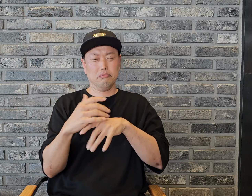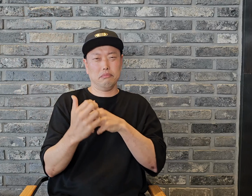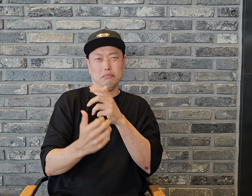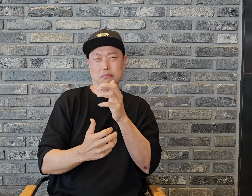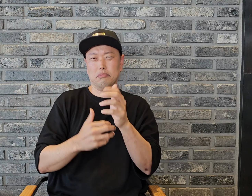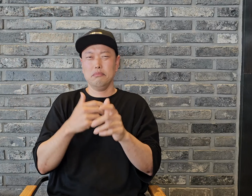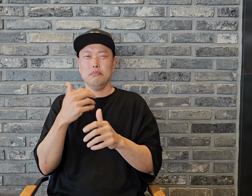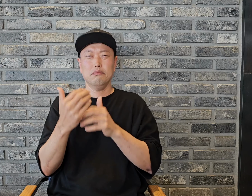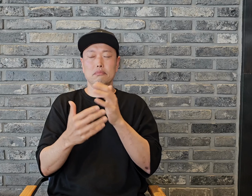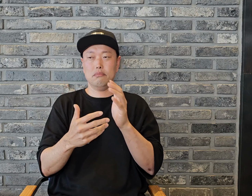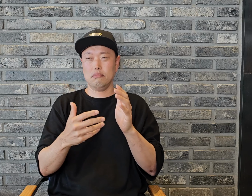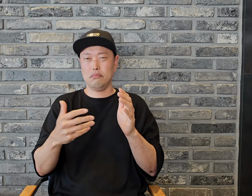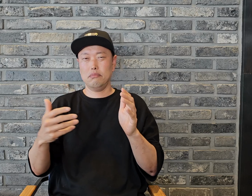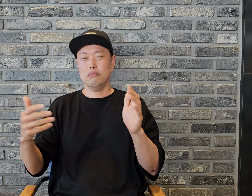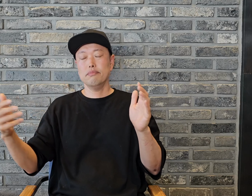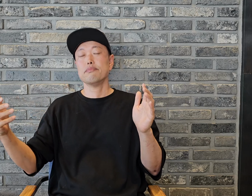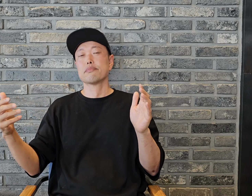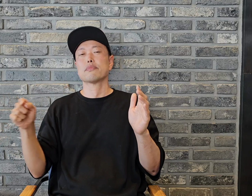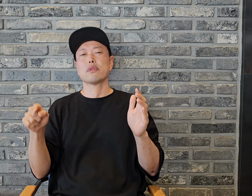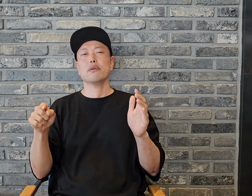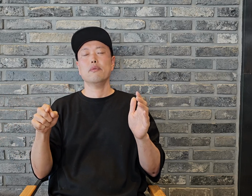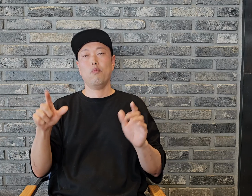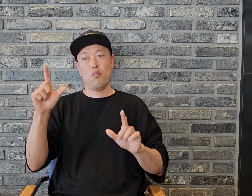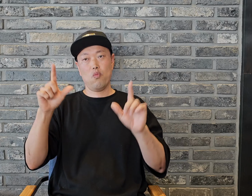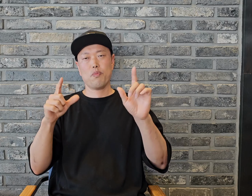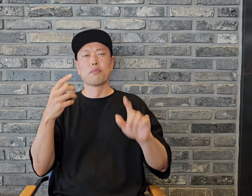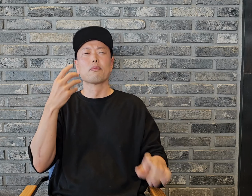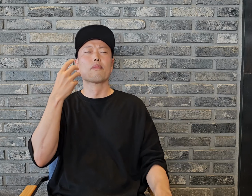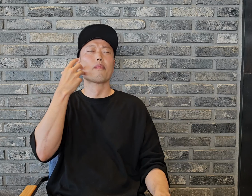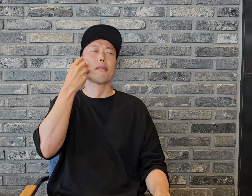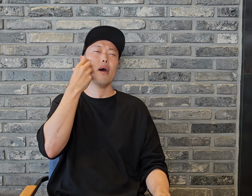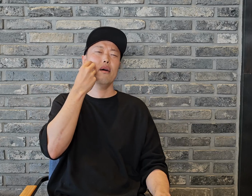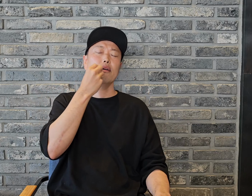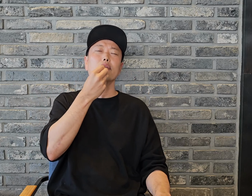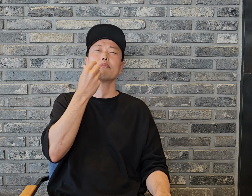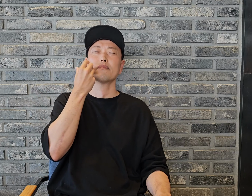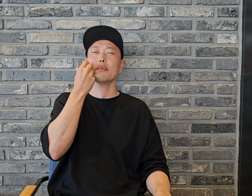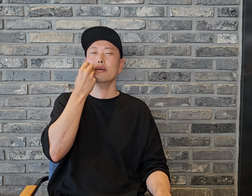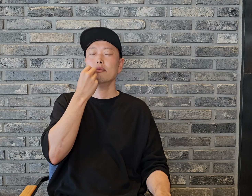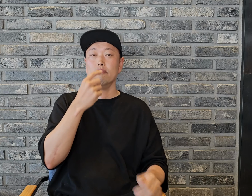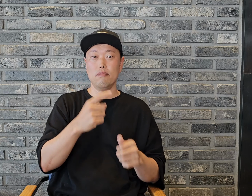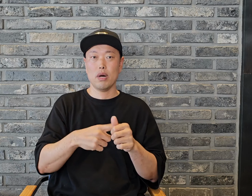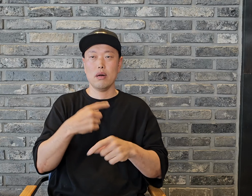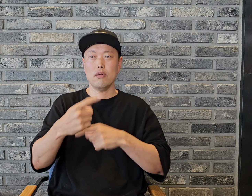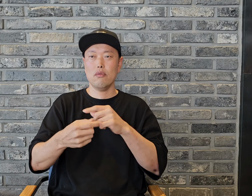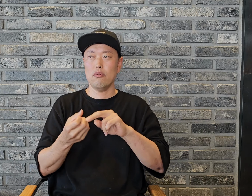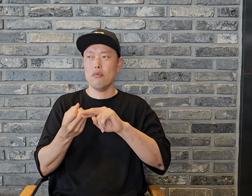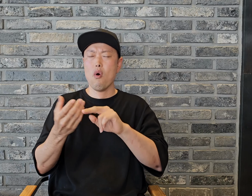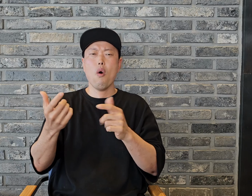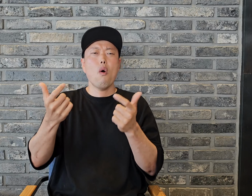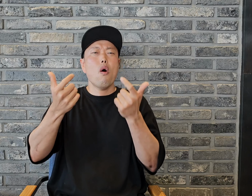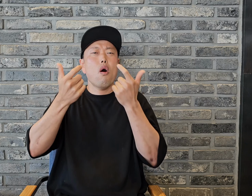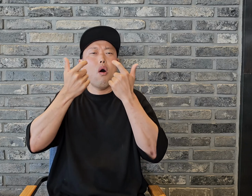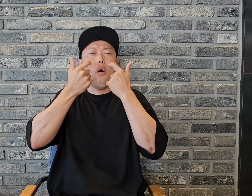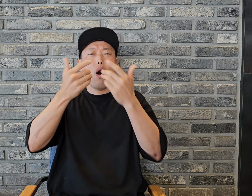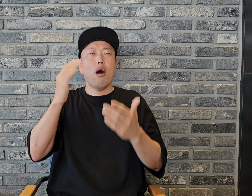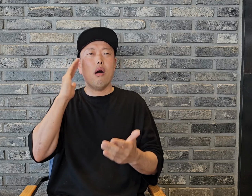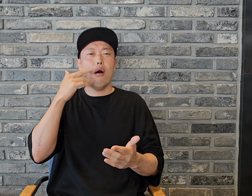손을 어떻게 쓸지 고민하다 보면 매력적으로 될 거예요 전달도 확실해지고 농인들이 보면서